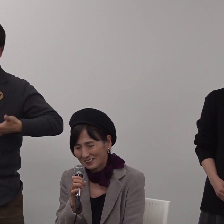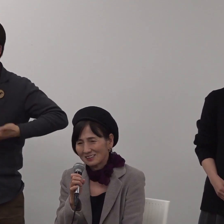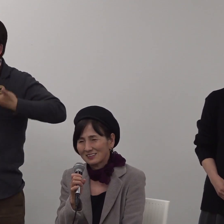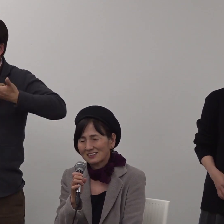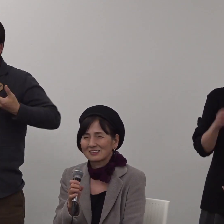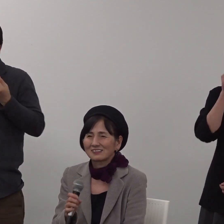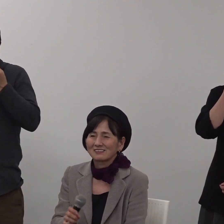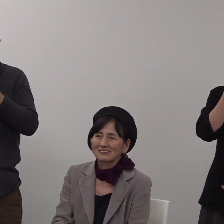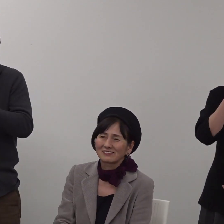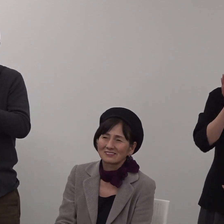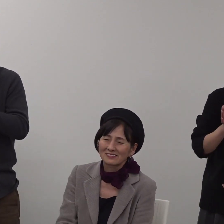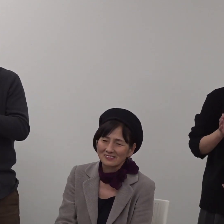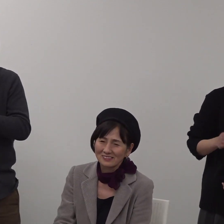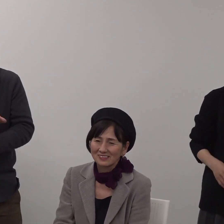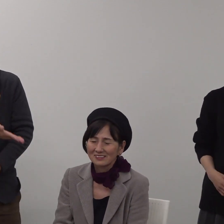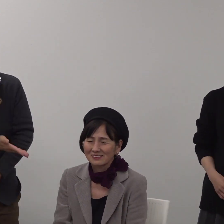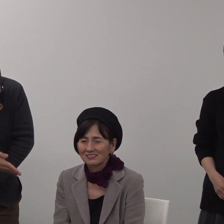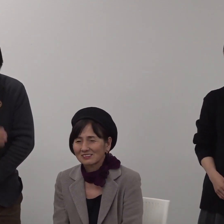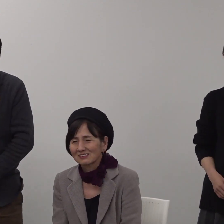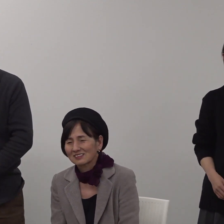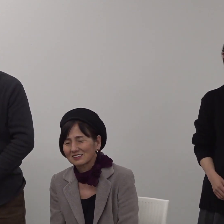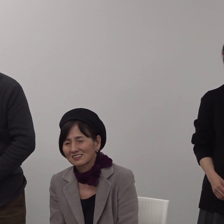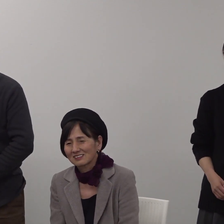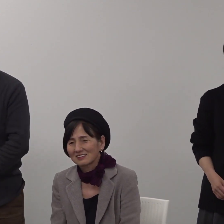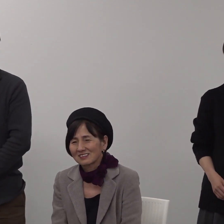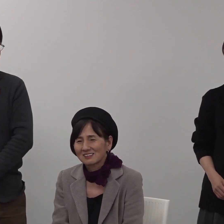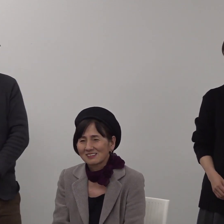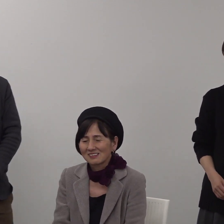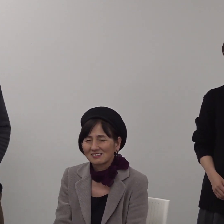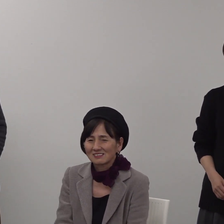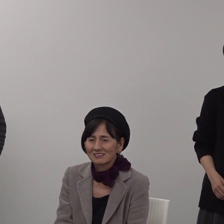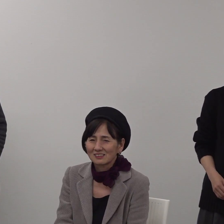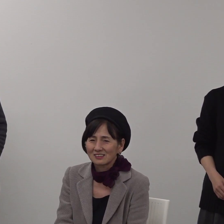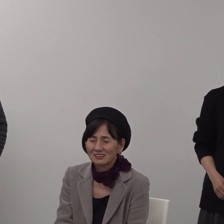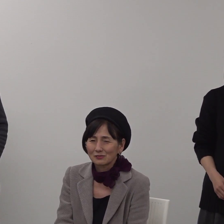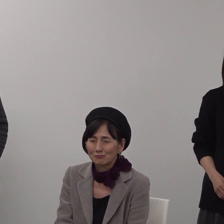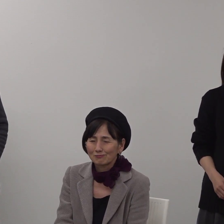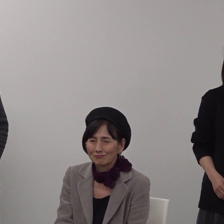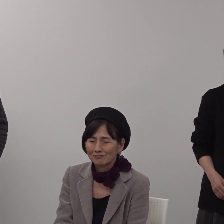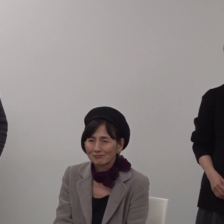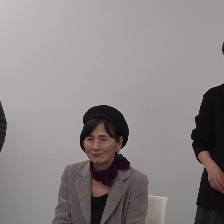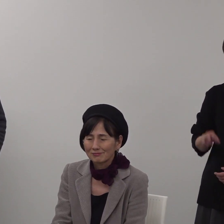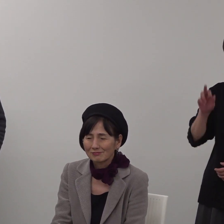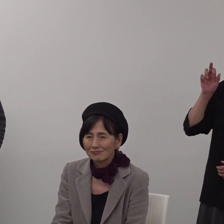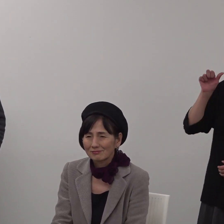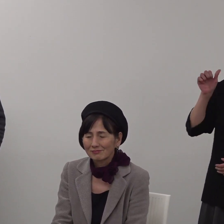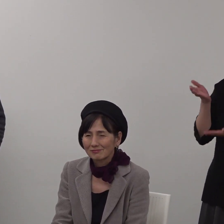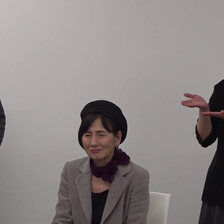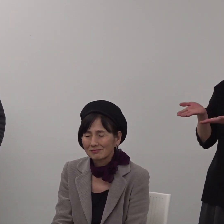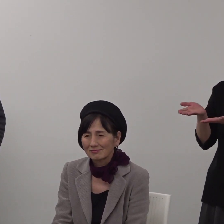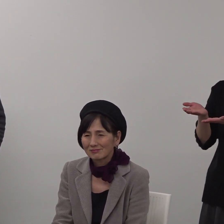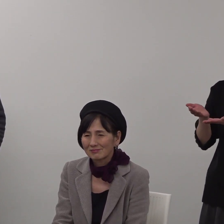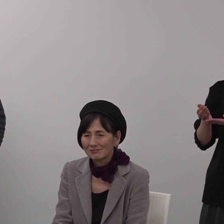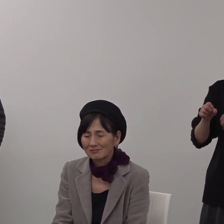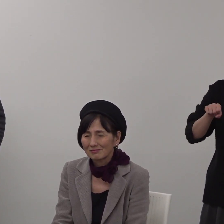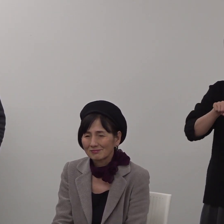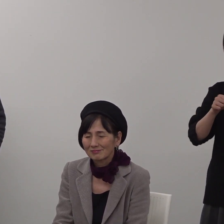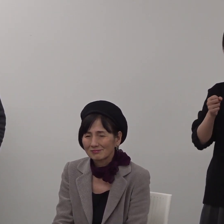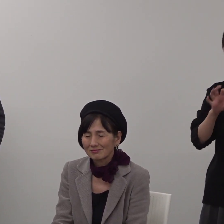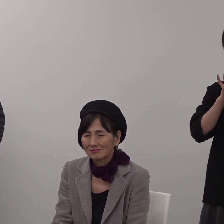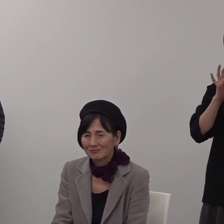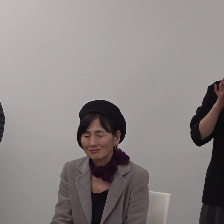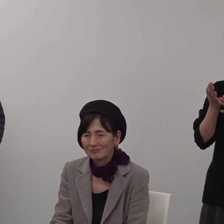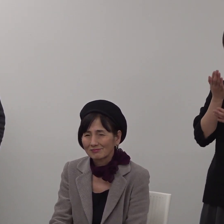橋爪）よろしくお願いいたします セアさんにちょっと障害について お伺いしたいんですが